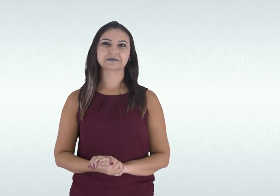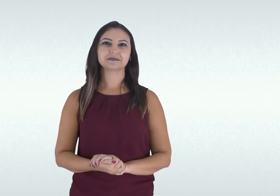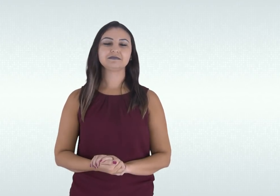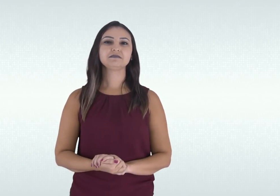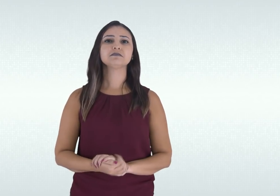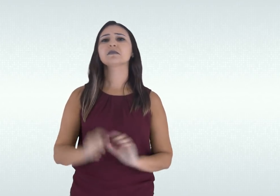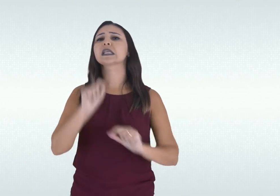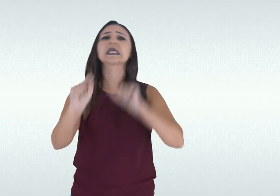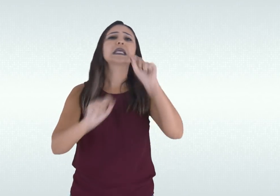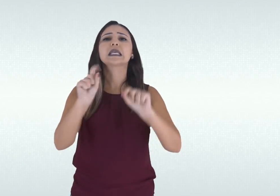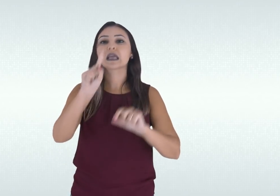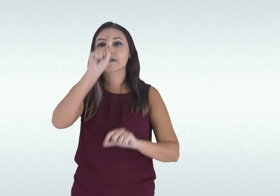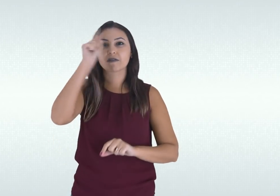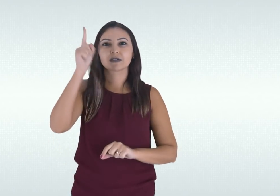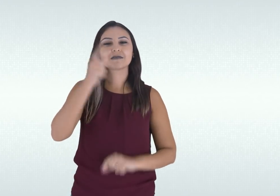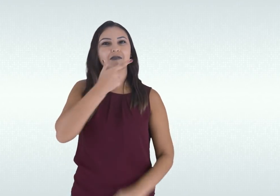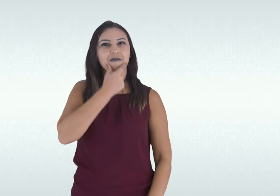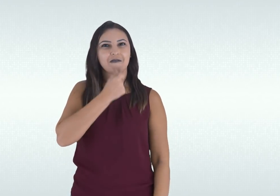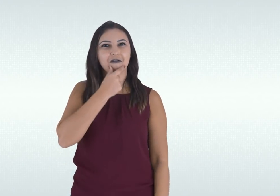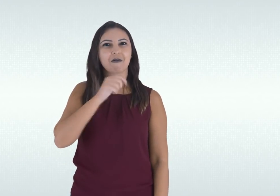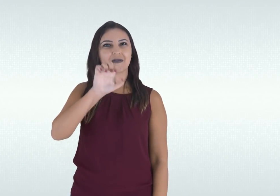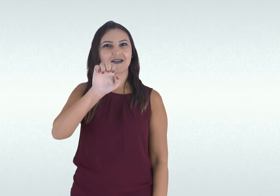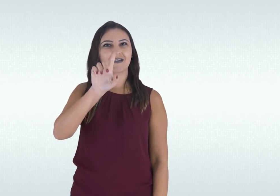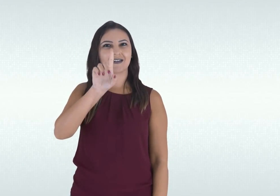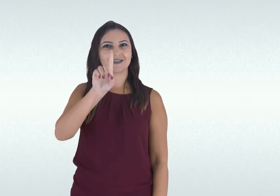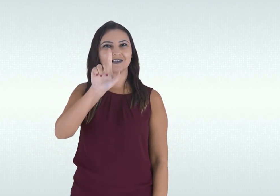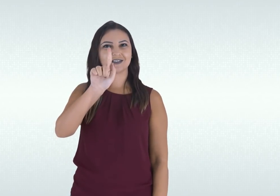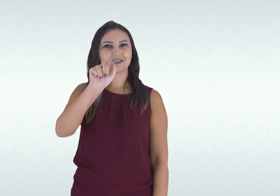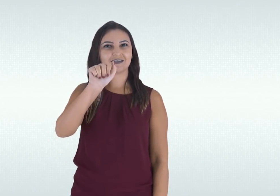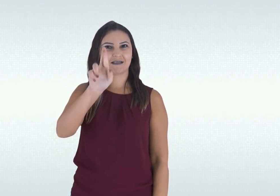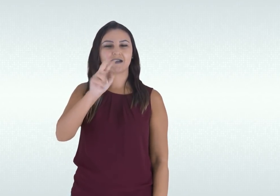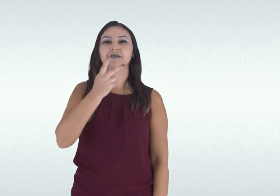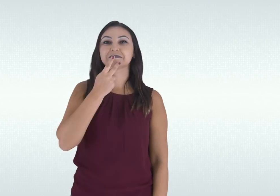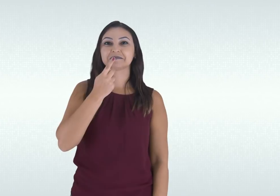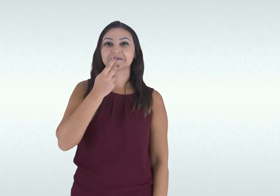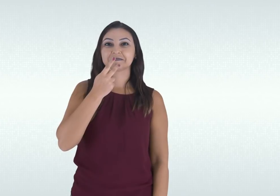Ele foi criado pelo Edgar Alvarenga Simões,